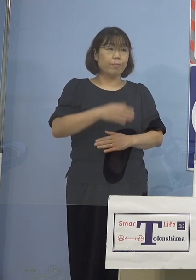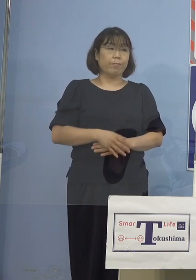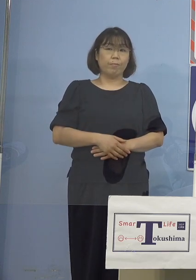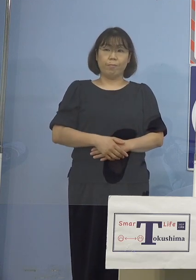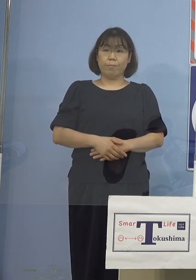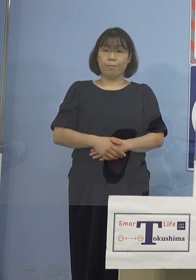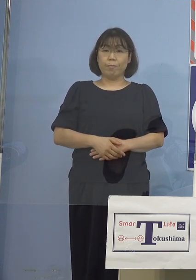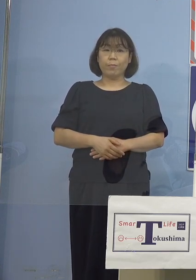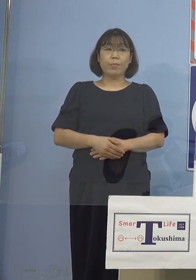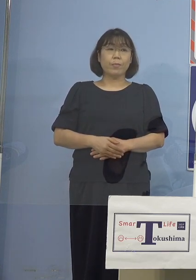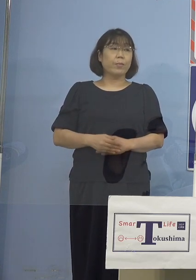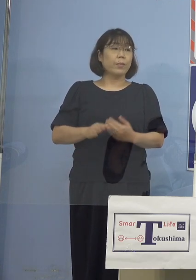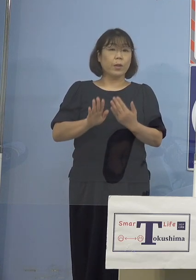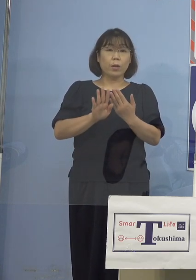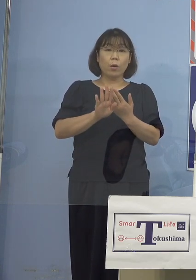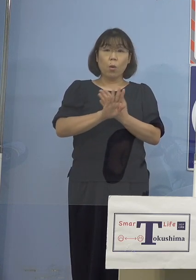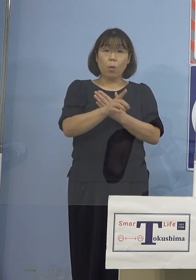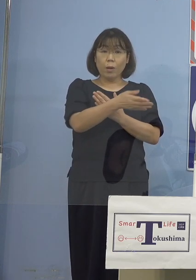（幹事社） はい、質問どうぞ